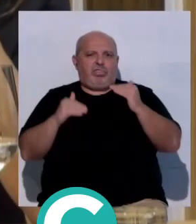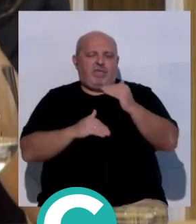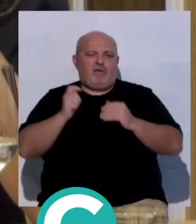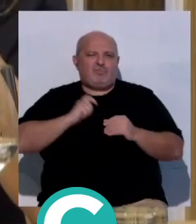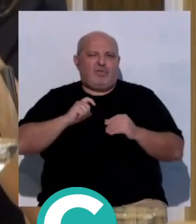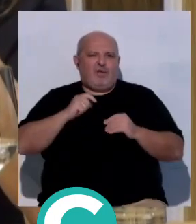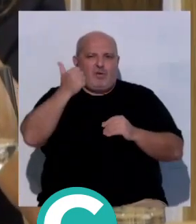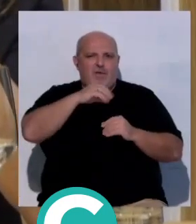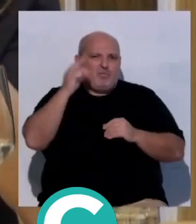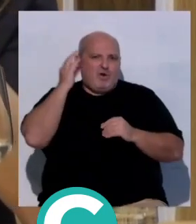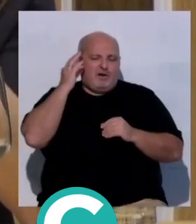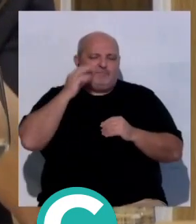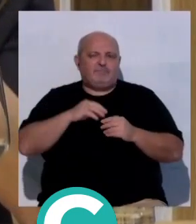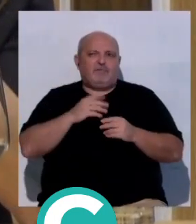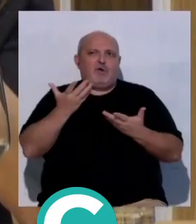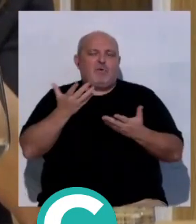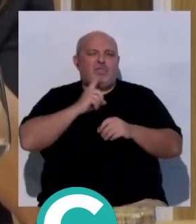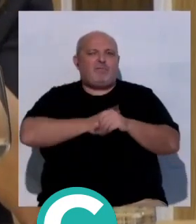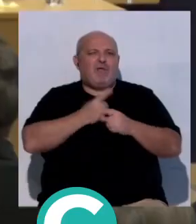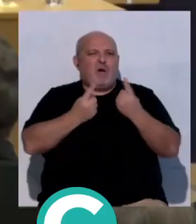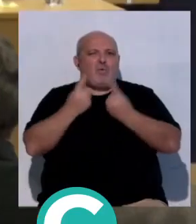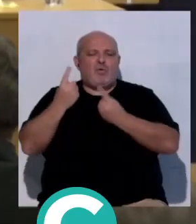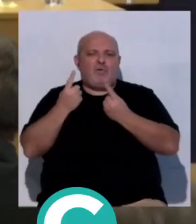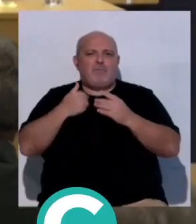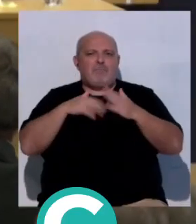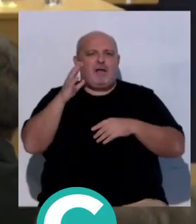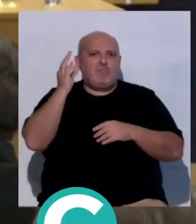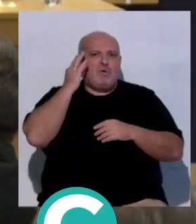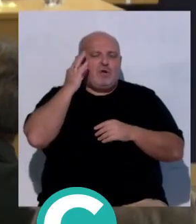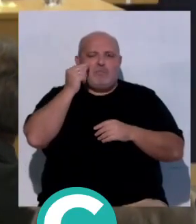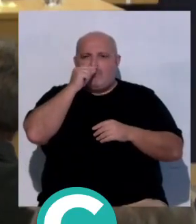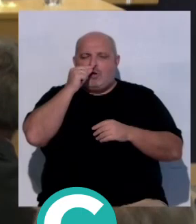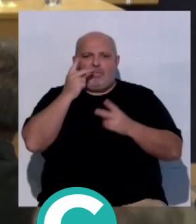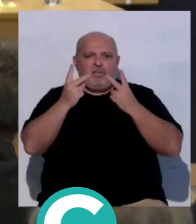entre hombres y mujeres y cómo hay deportes en los que participan mujeres y son poco visibles